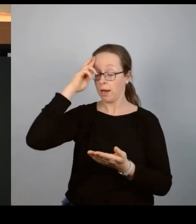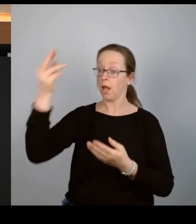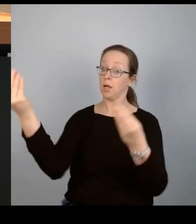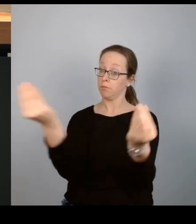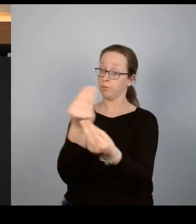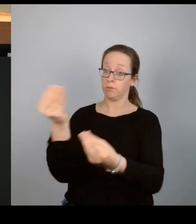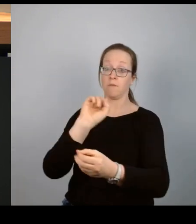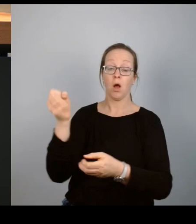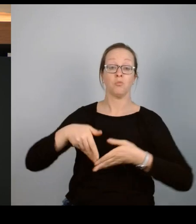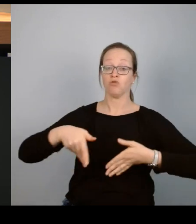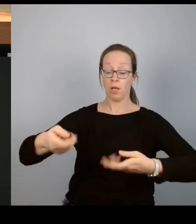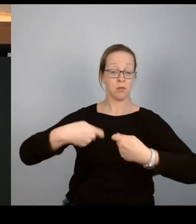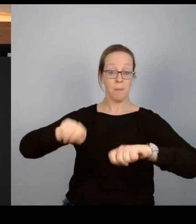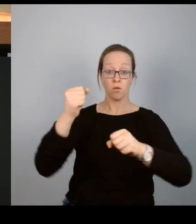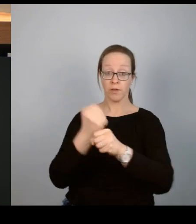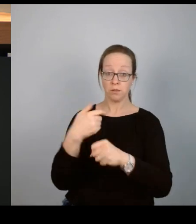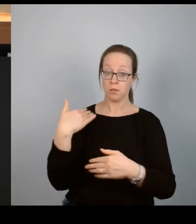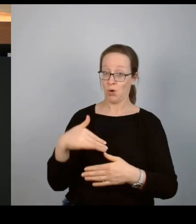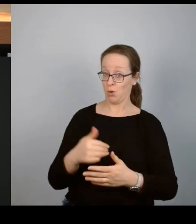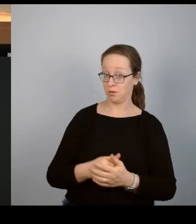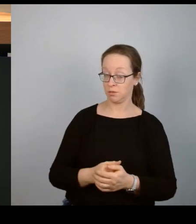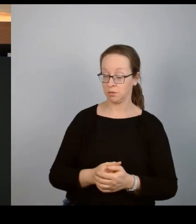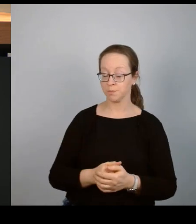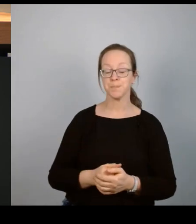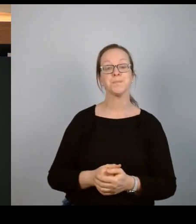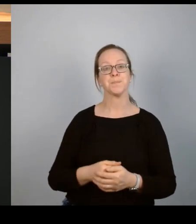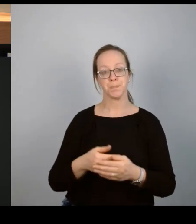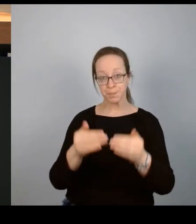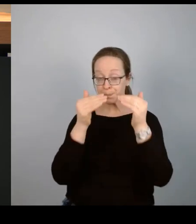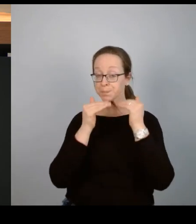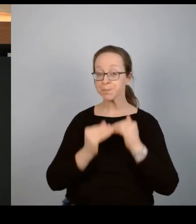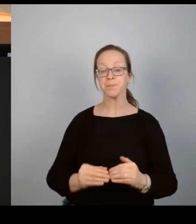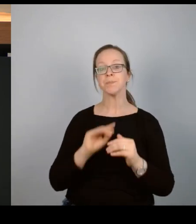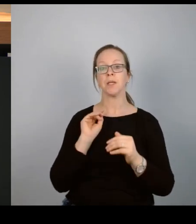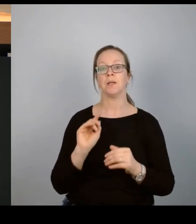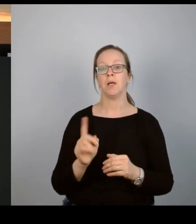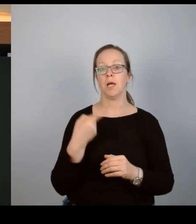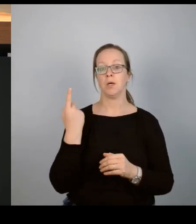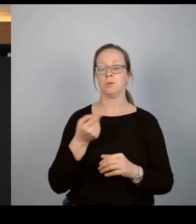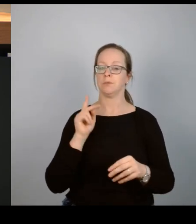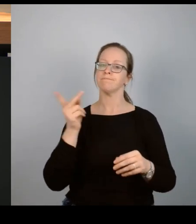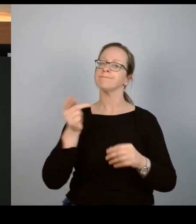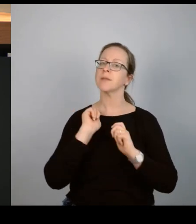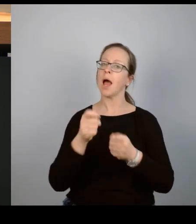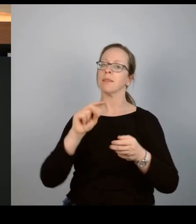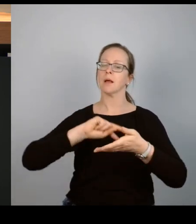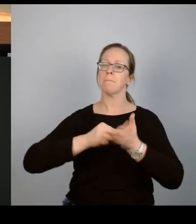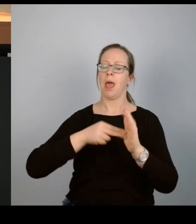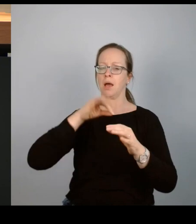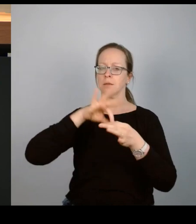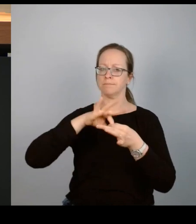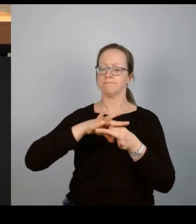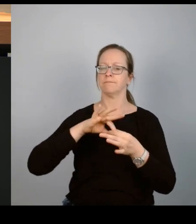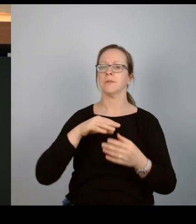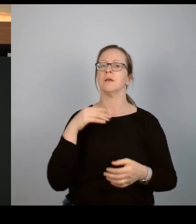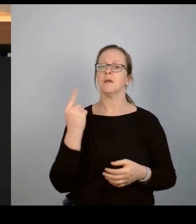vorgelegt werden. Und meines Erachtens schießt das über das Ziel hinaus. Aber so steht es in Ihrem Antrag, und sie unterscheiden